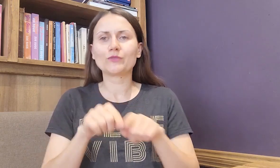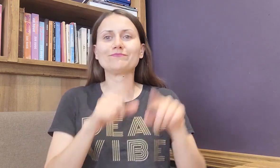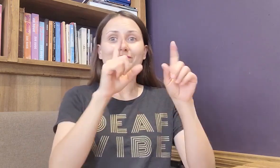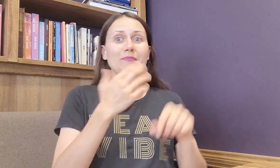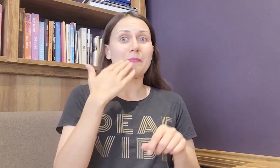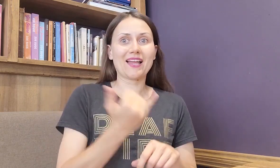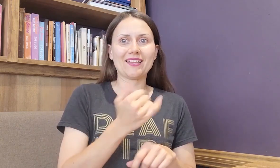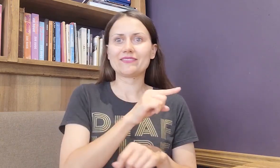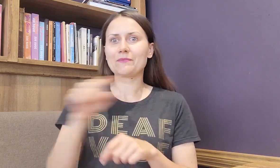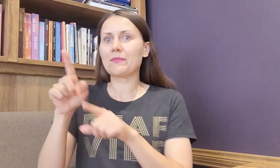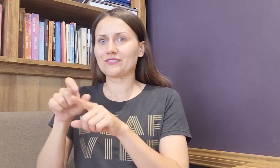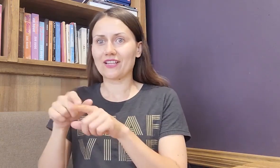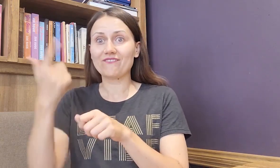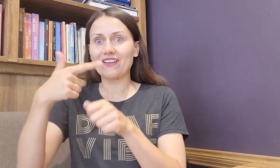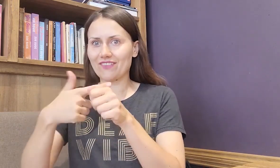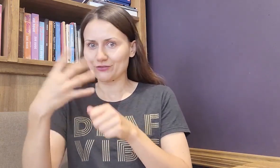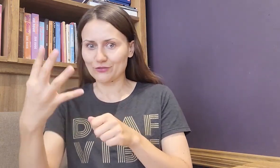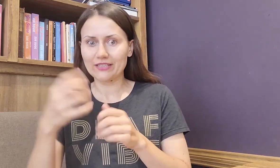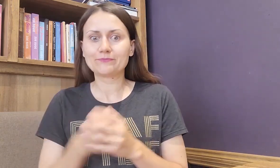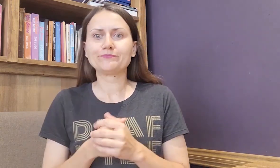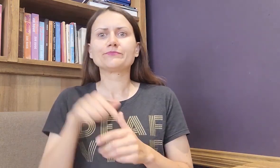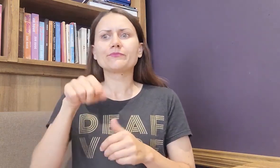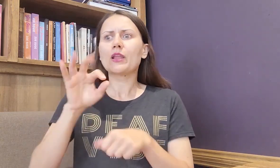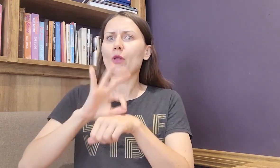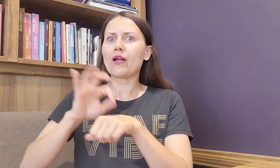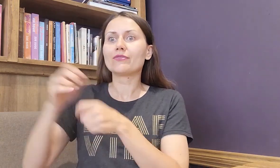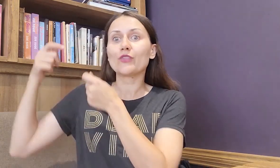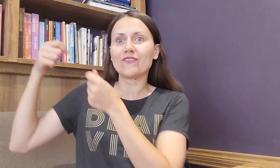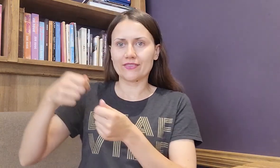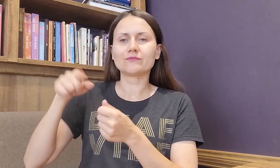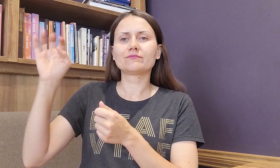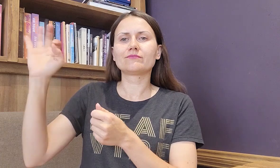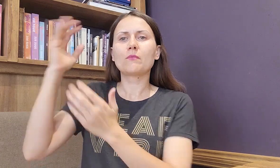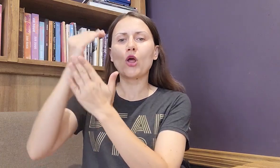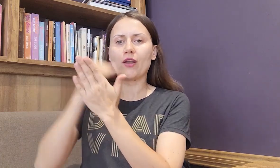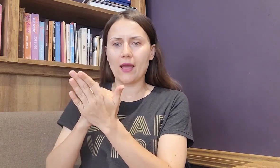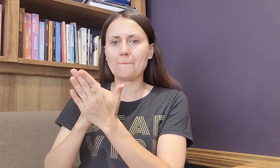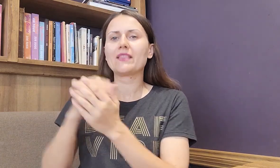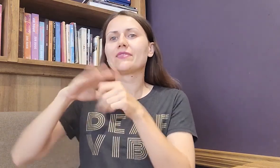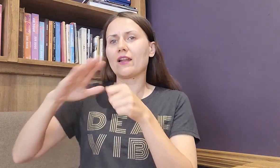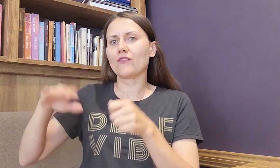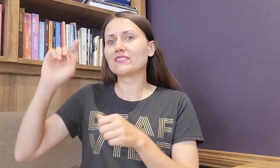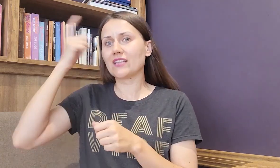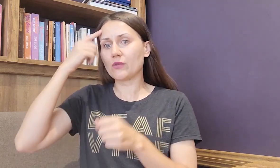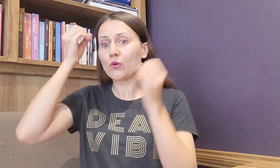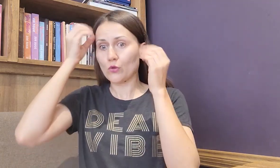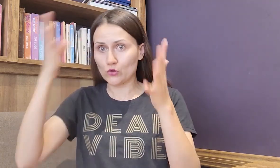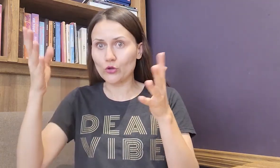od maja do października 2024 roku. Projekt finansujemy z programu Narodowego Centrum Kultury: